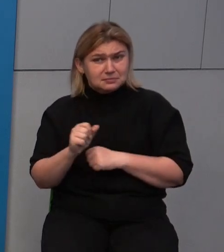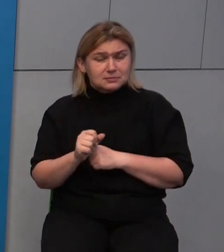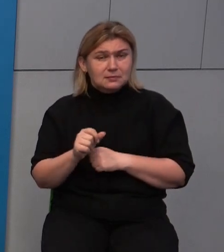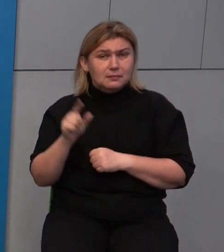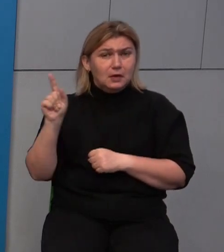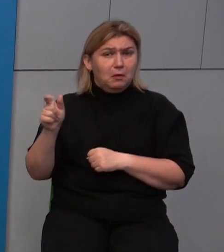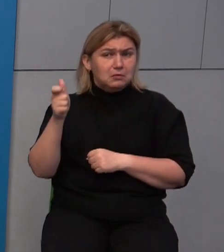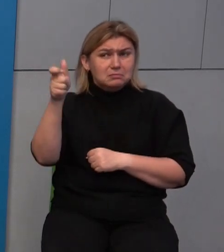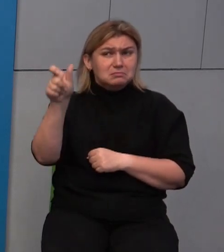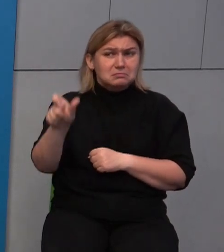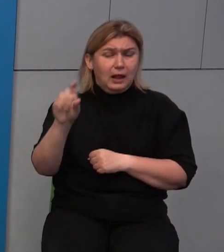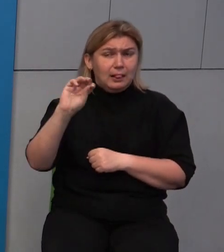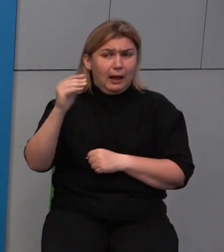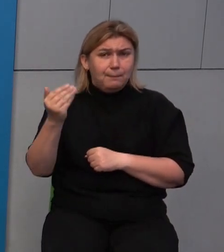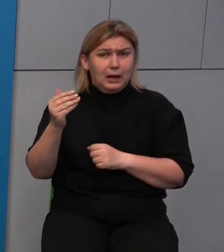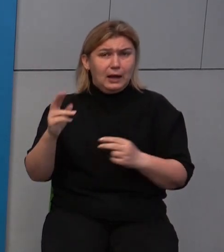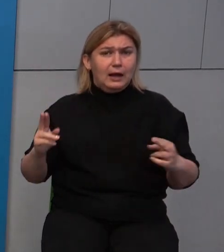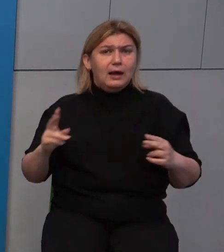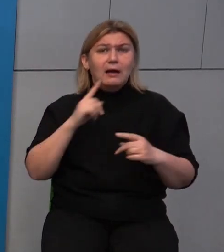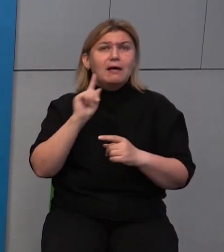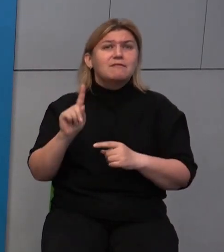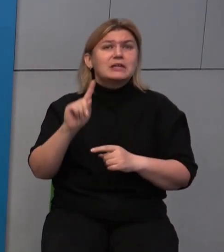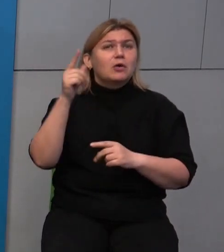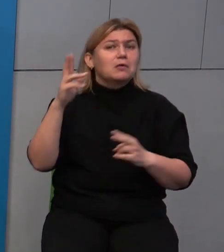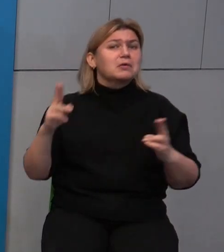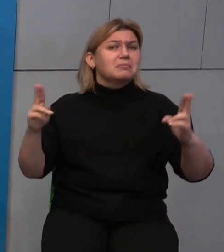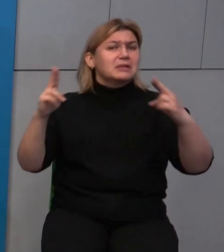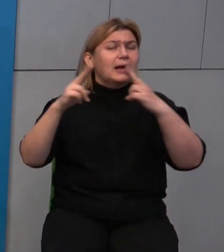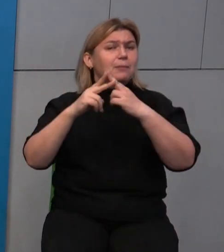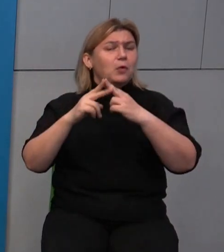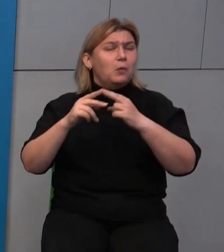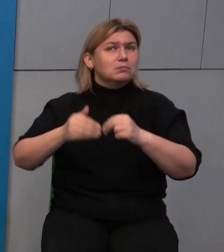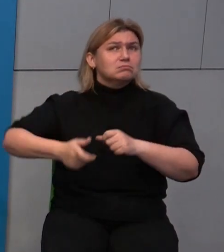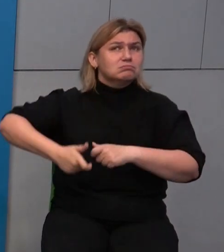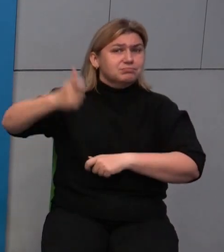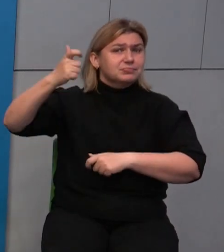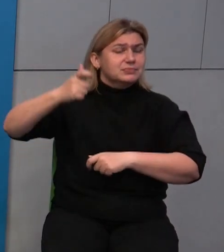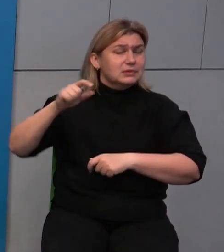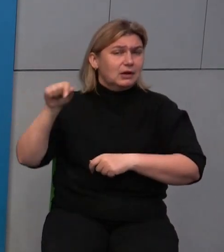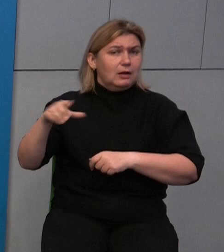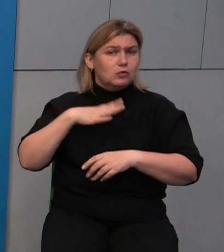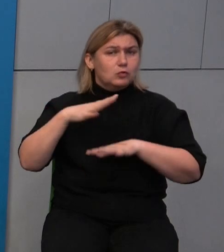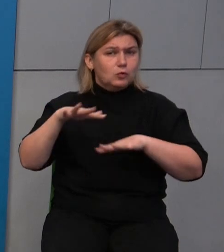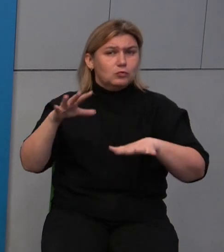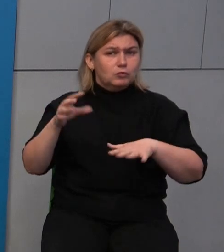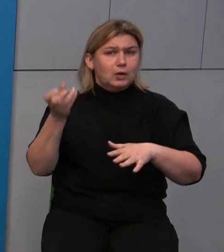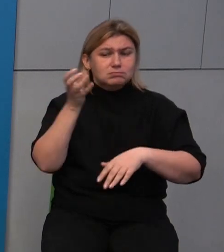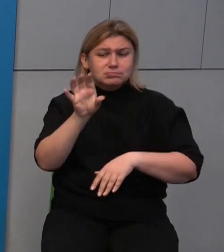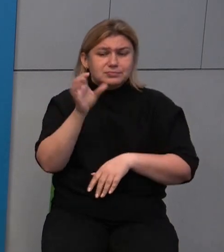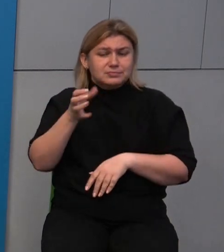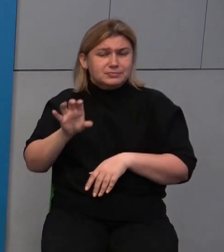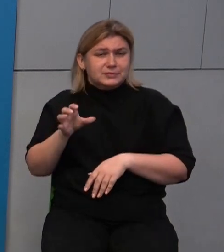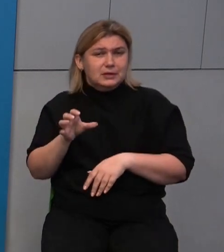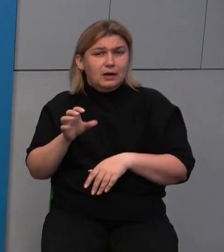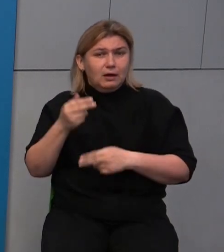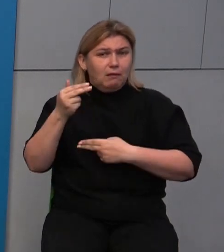chociażby w "Wysokim Zamku" tych anegdot mnóstwo zamieścił, ale też w książkach, które powstały chociażby